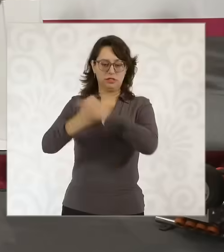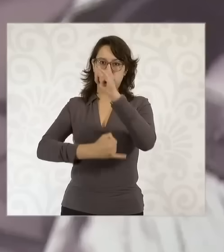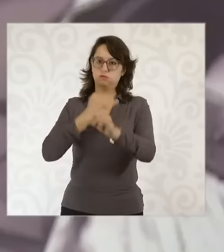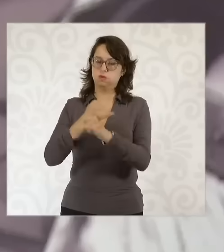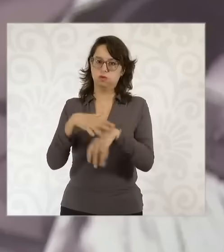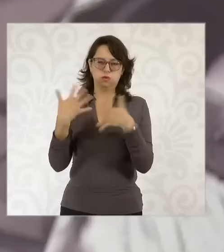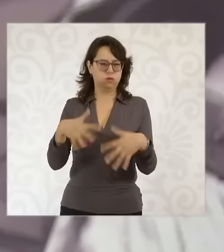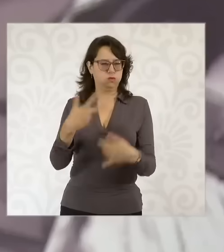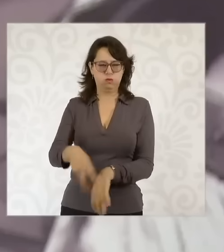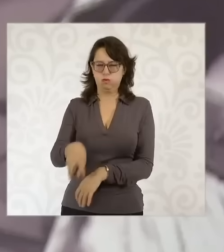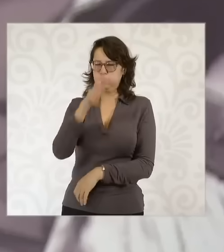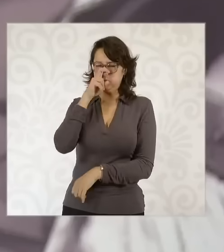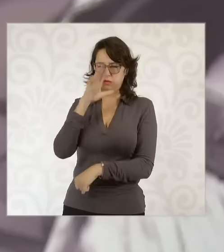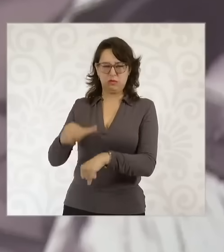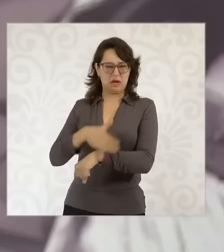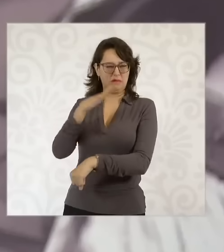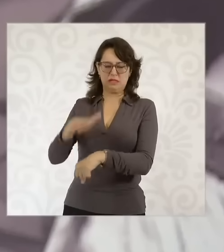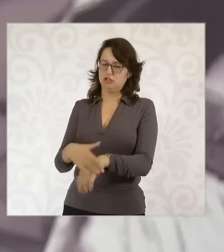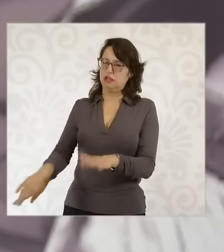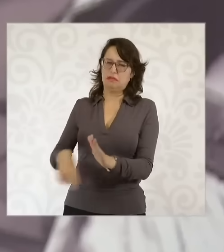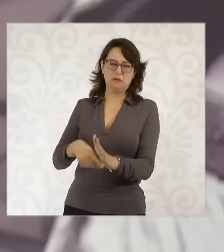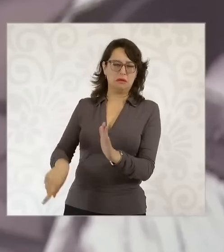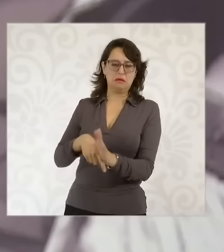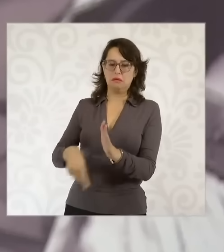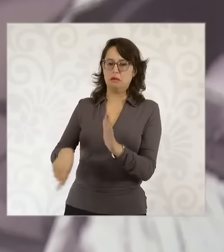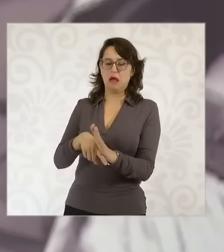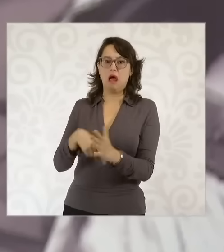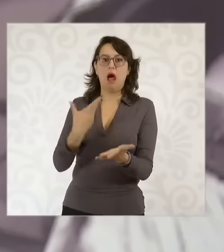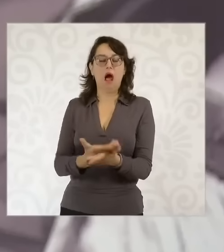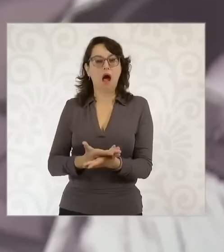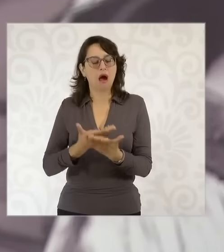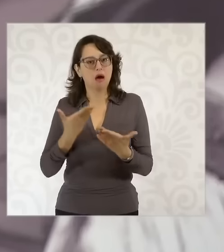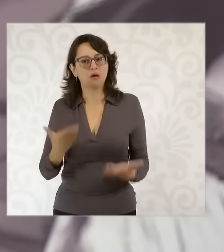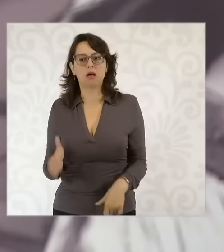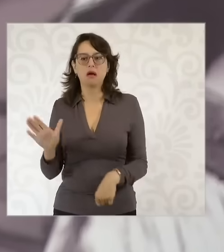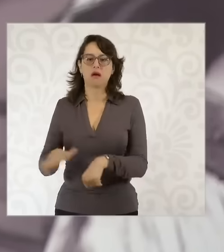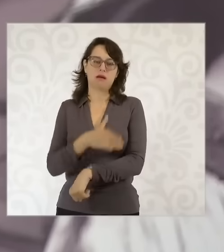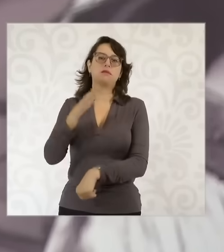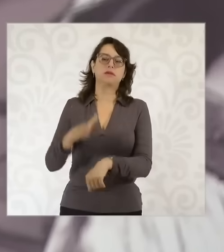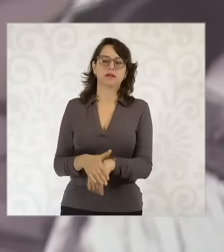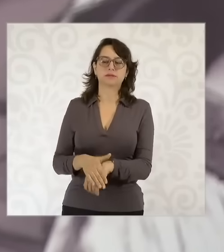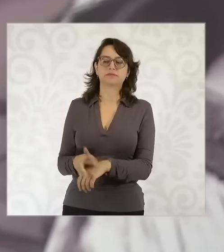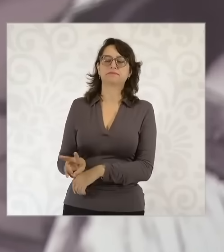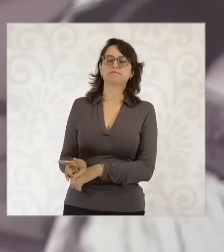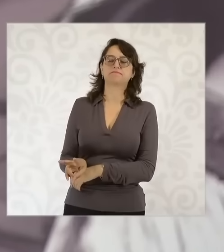petróleos mexicanos en el pasado, eh que nos elevara dos escalones dentro de su de su este